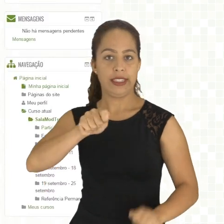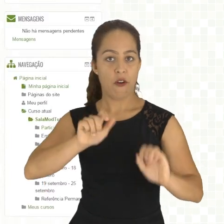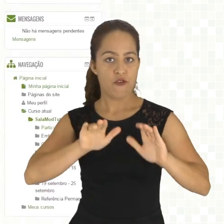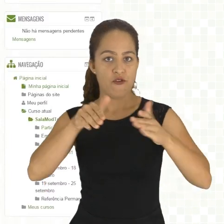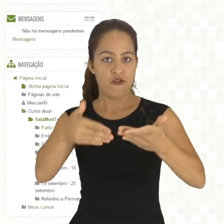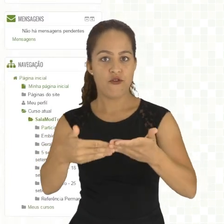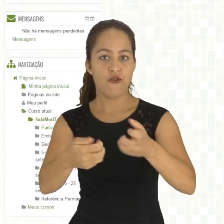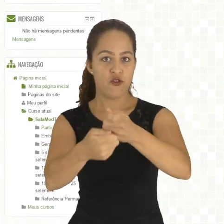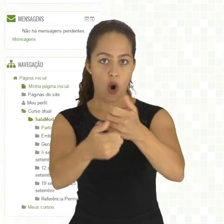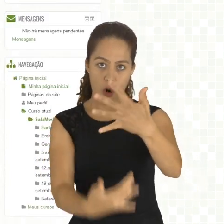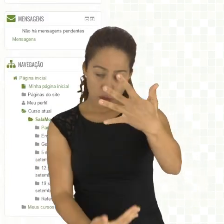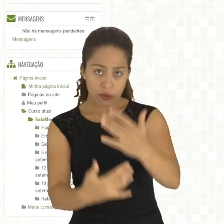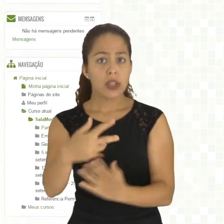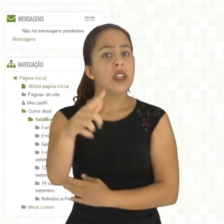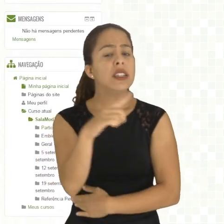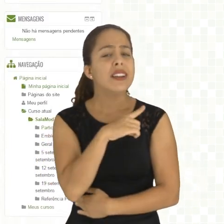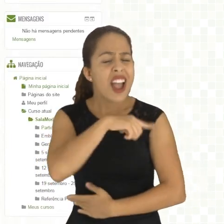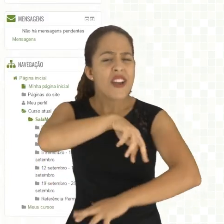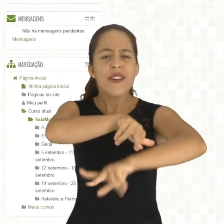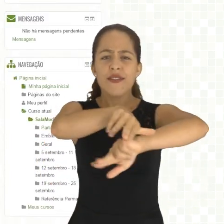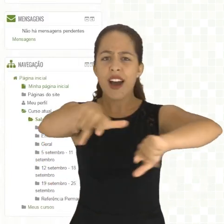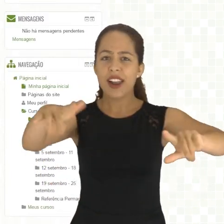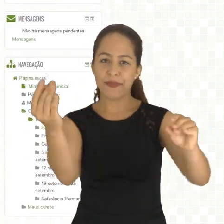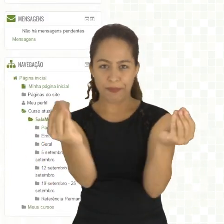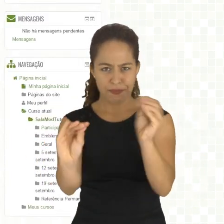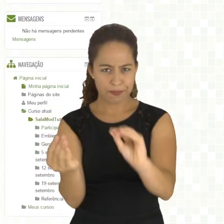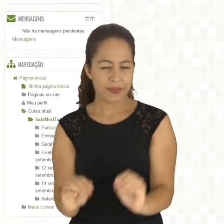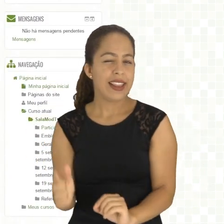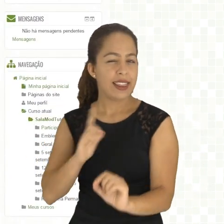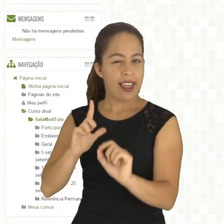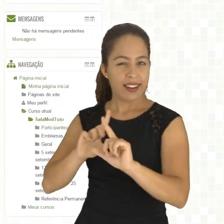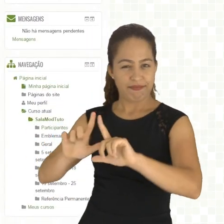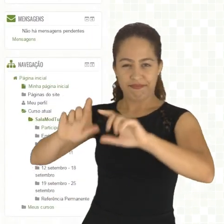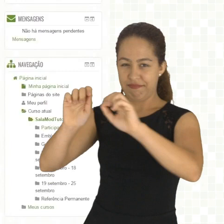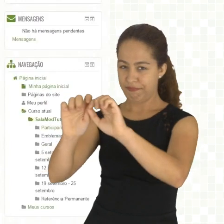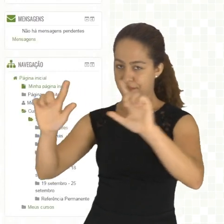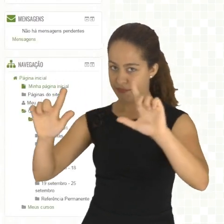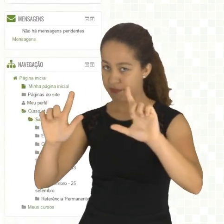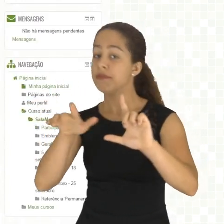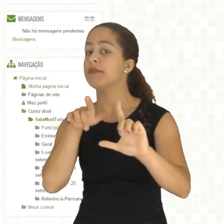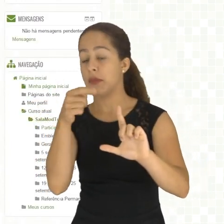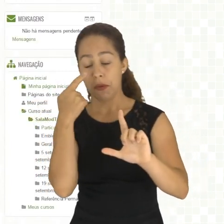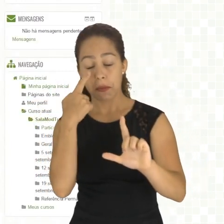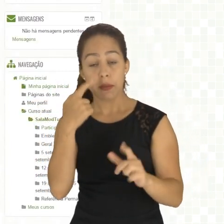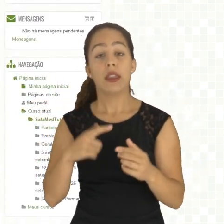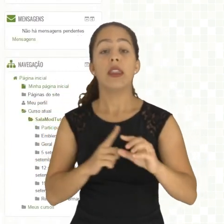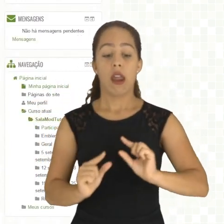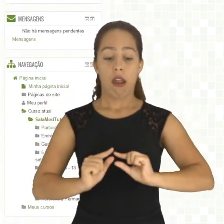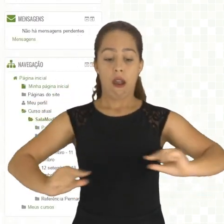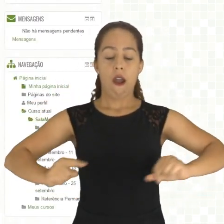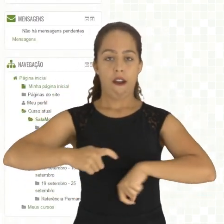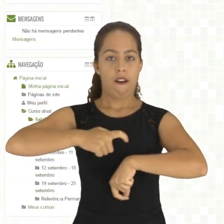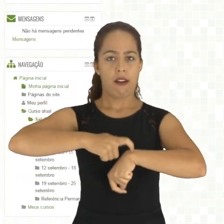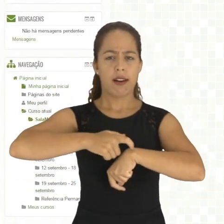aqui. Existem vários fóruns que estão disponíveis para você. Aqui a gente tem a